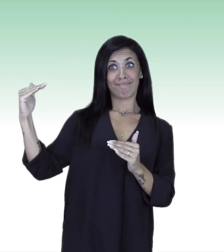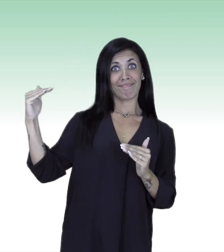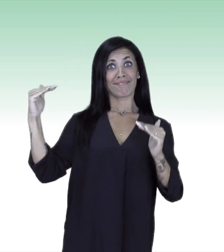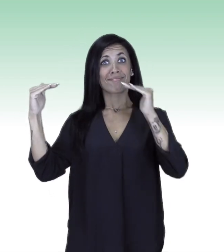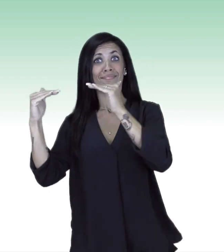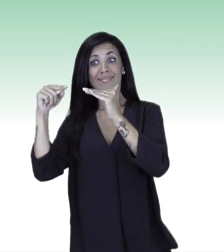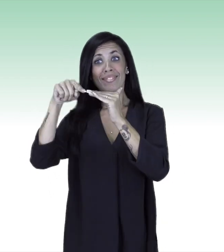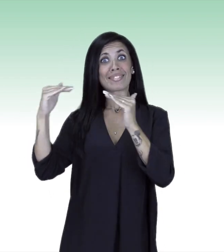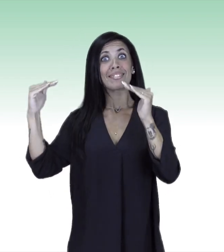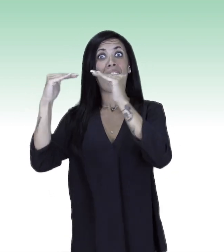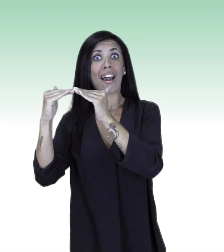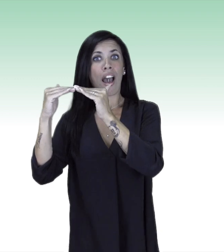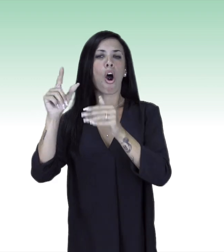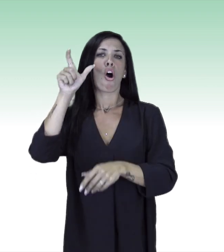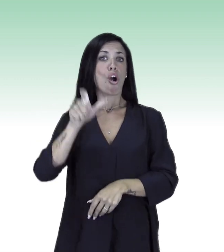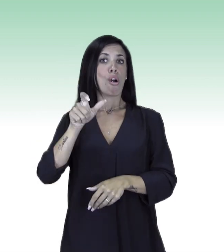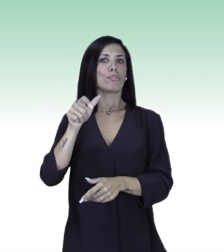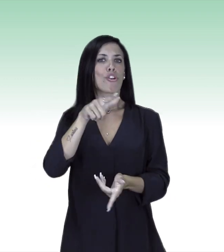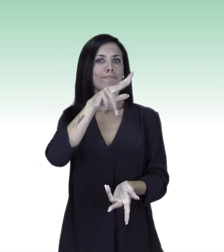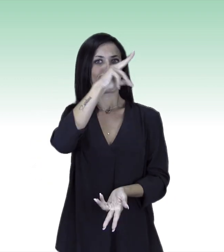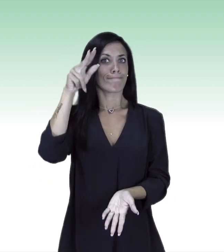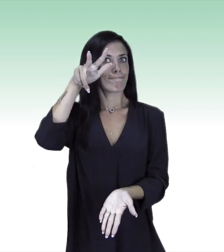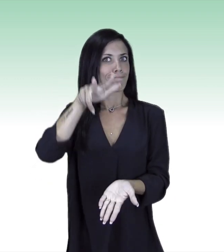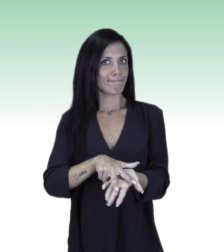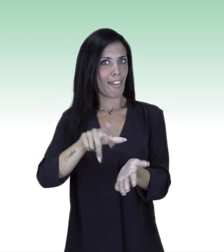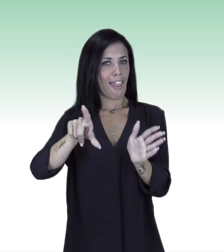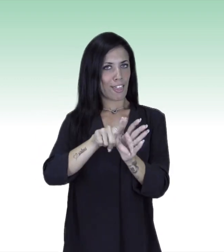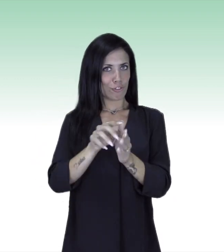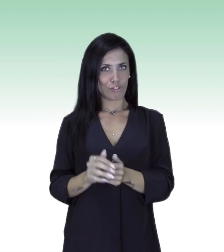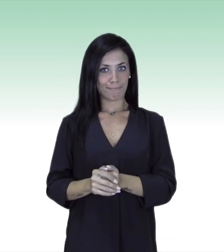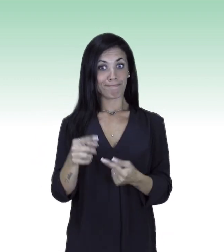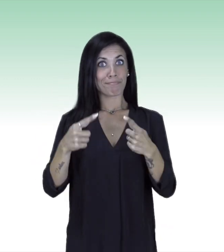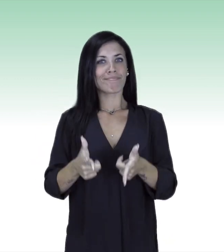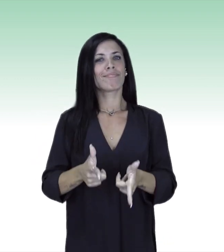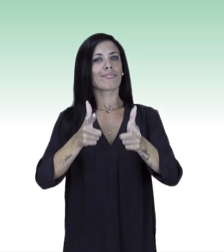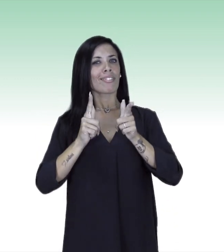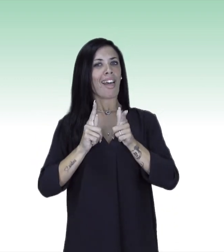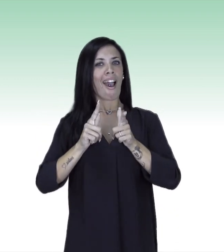I servizi di interpretazione da e in lingua dei segni effettuati da interpreti professionali